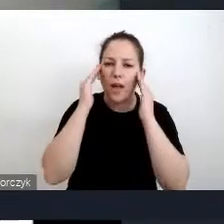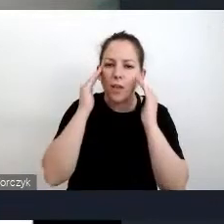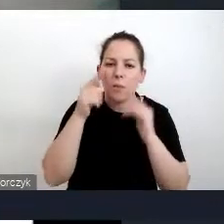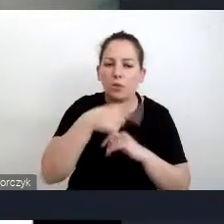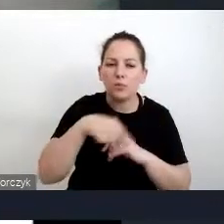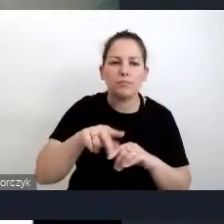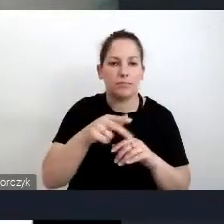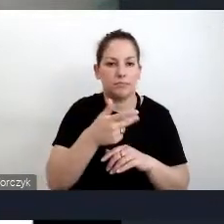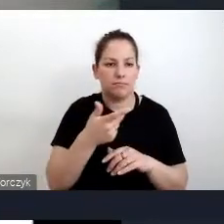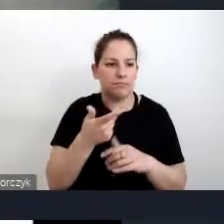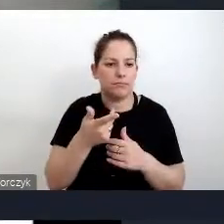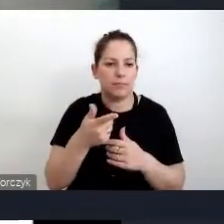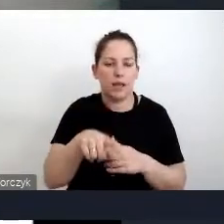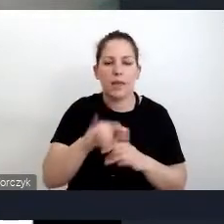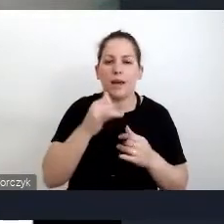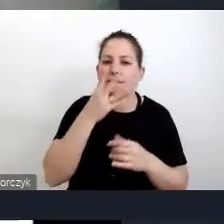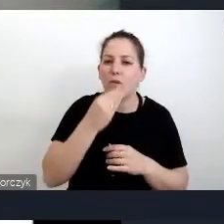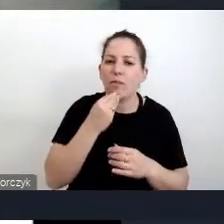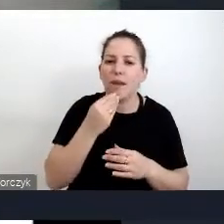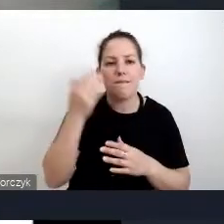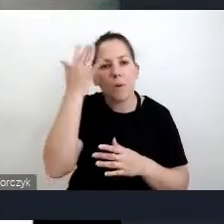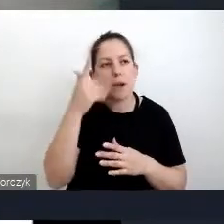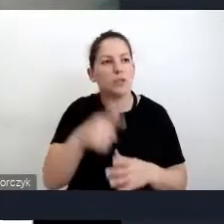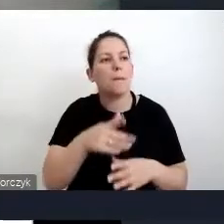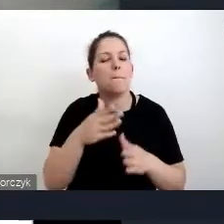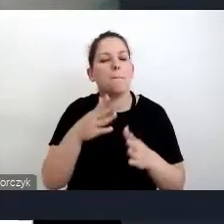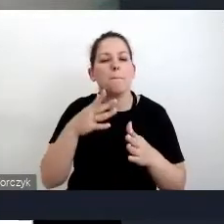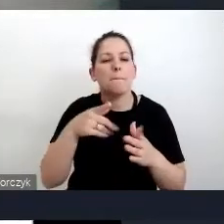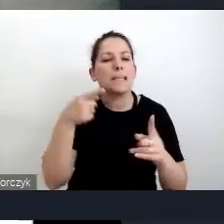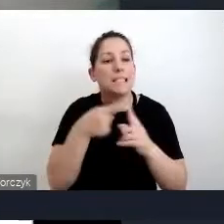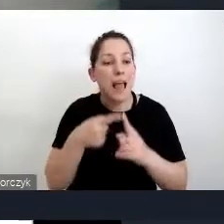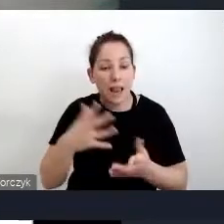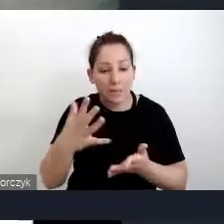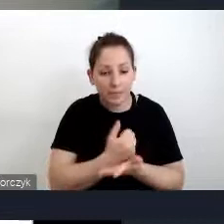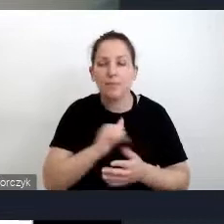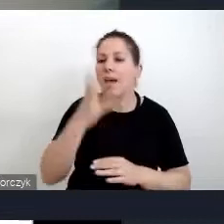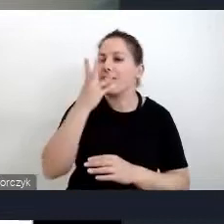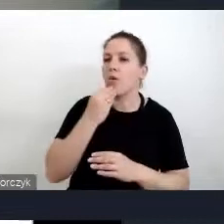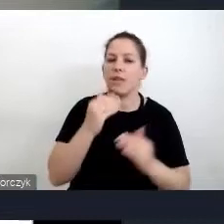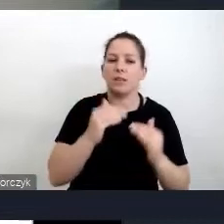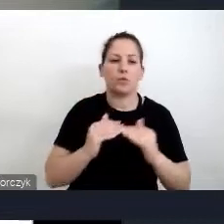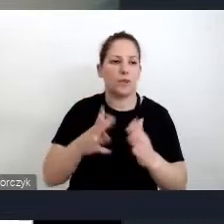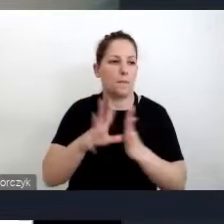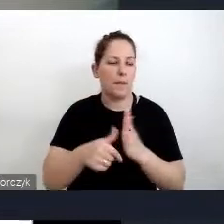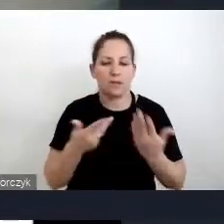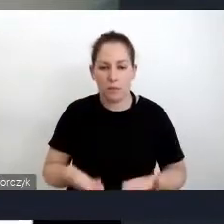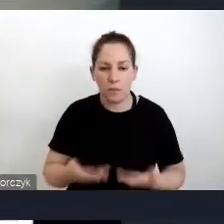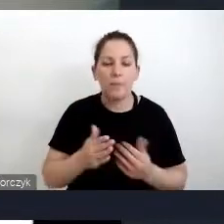czym są SDG i jak wyobrażają sobie miasta po osiągnięciu tych celów. Następie przeszliśmy do planowania działań